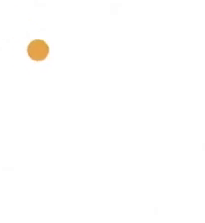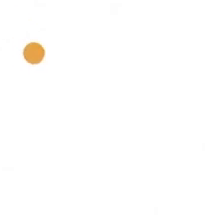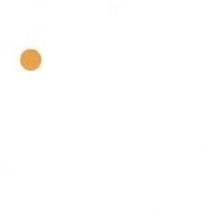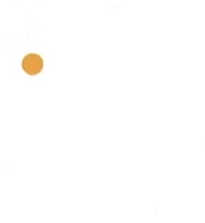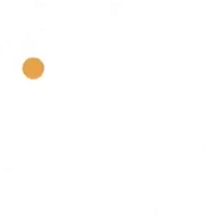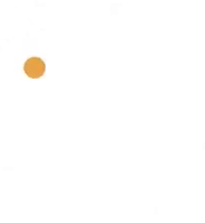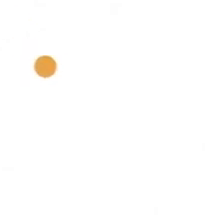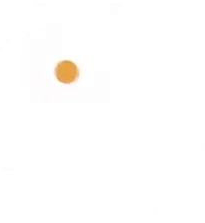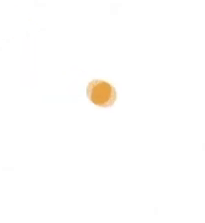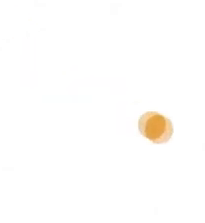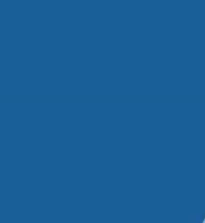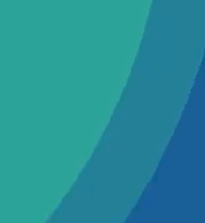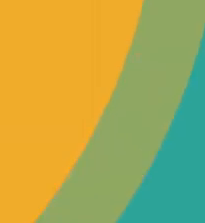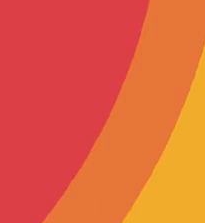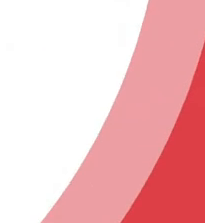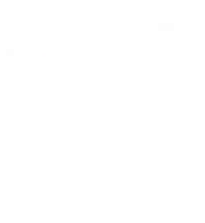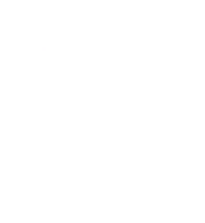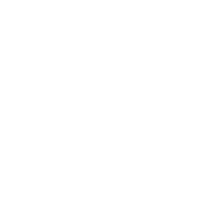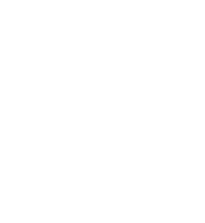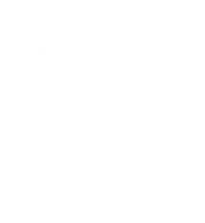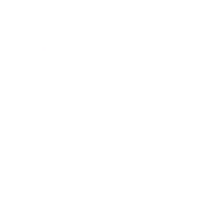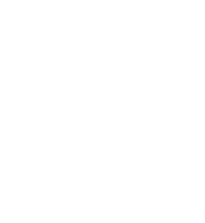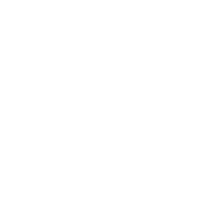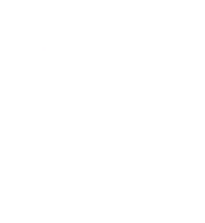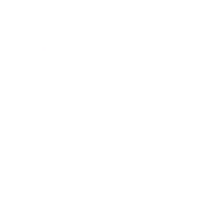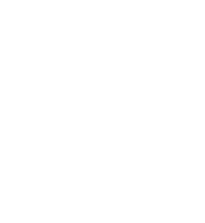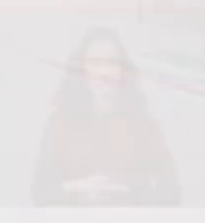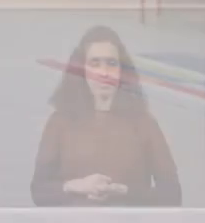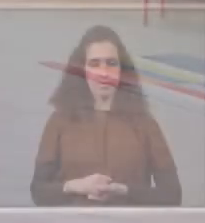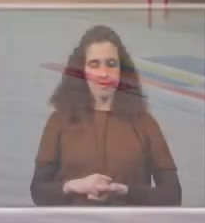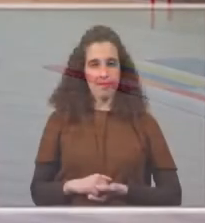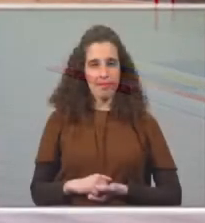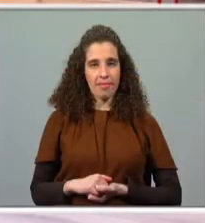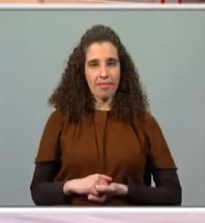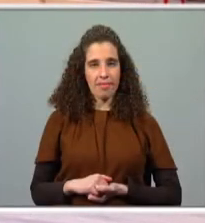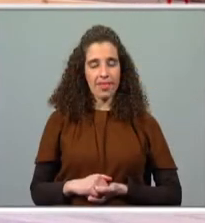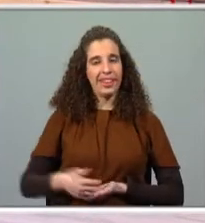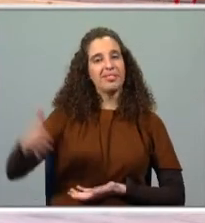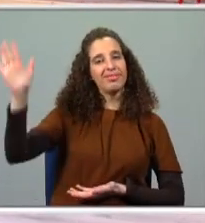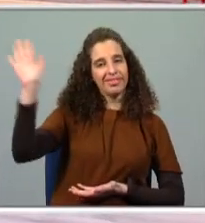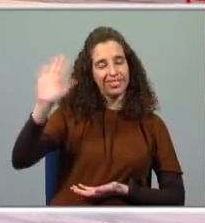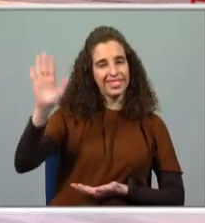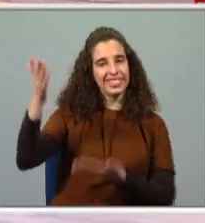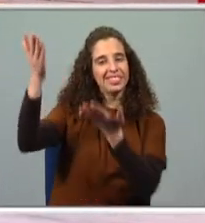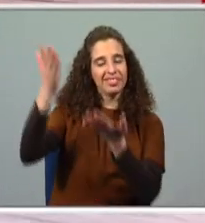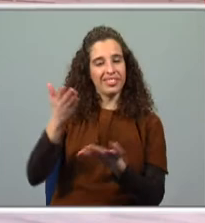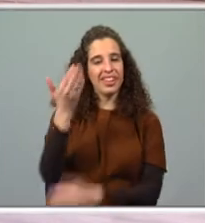[Música] Olá bem-vindos a mais um bloco de [歌曲]您好，歡迎來到另一個街區